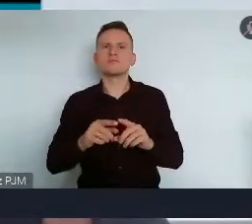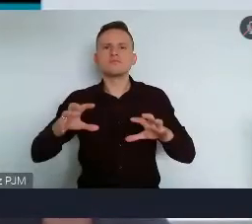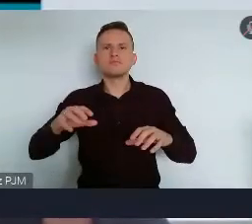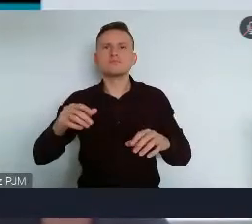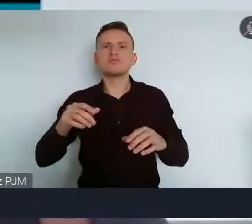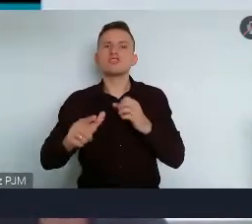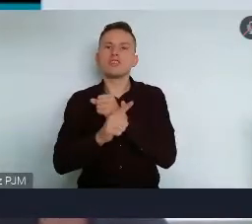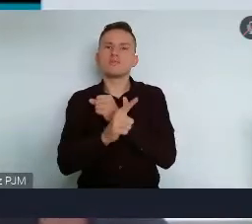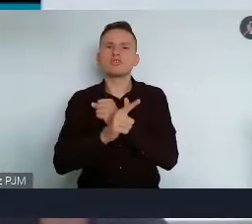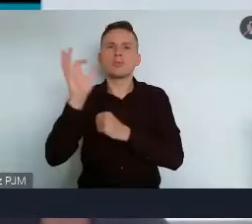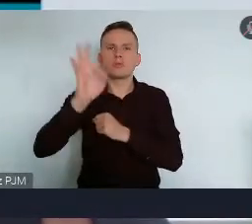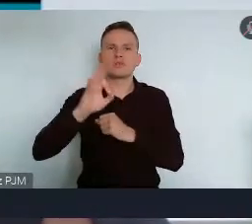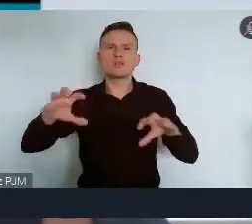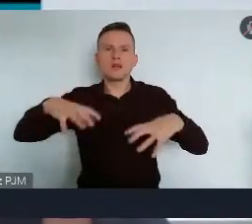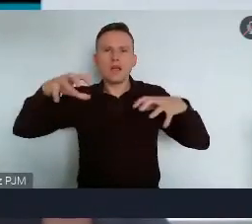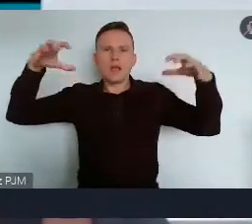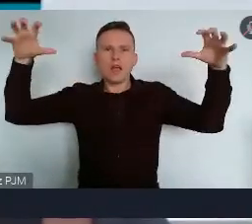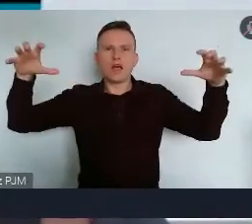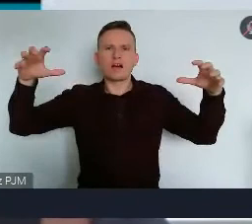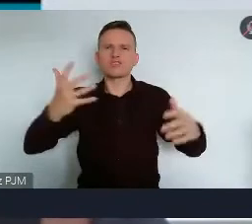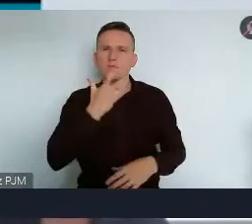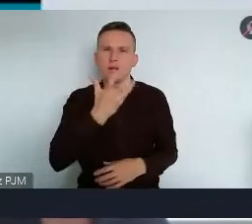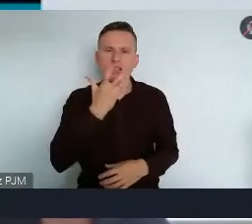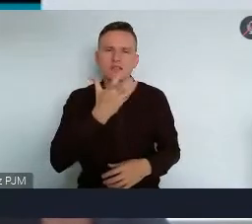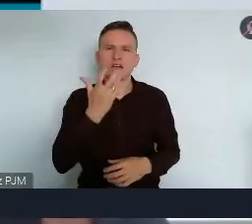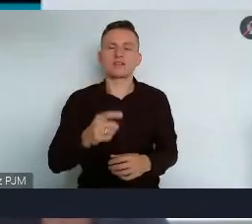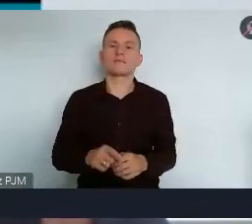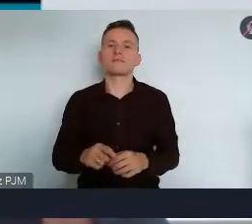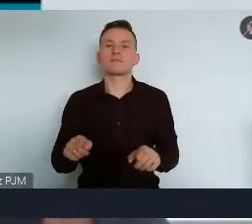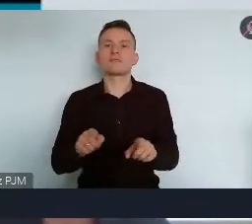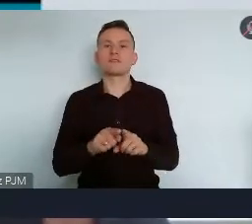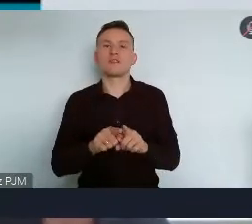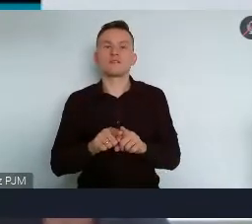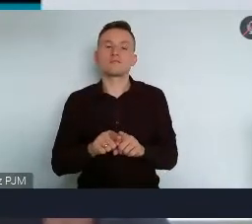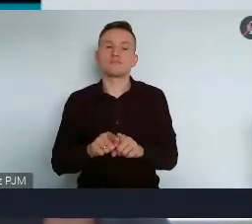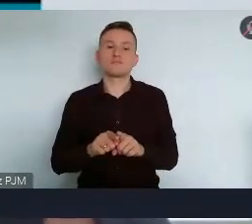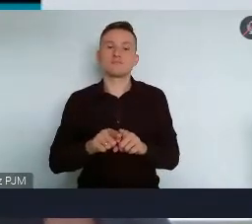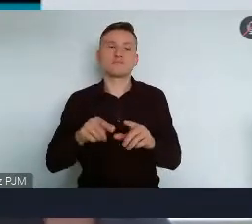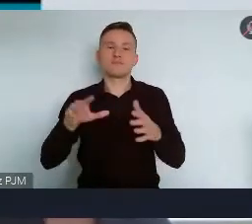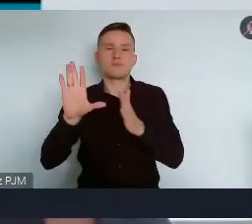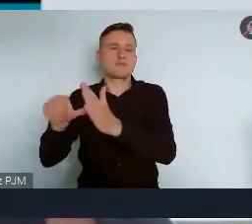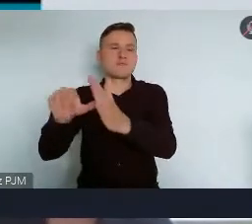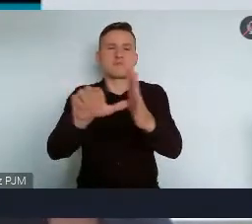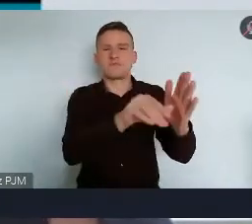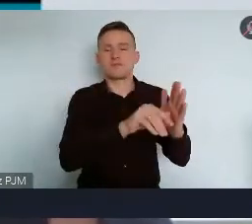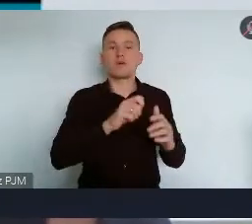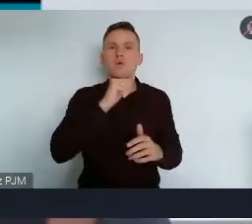jednocześnie zajmują zaledwie 4% powierzchni Unii Europejskiej. Dlatego tak niezmiernie istotne jest